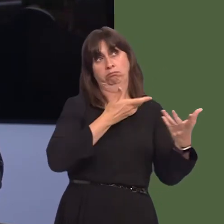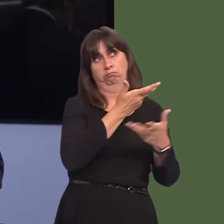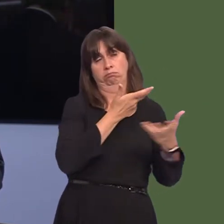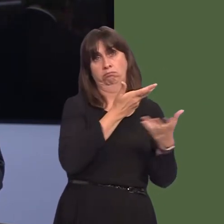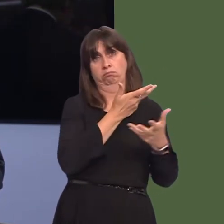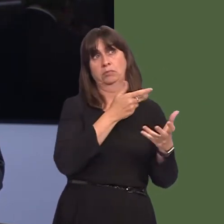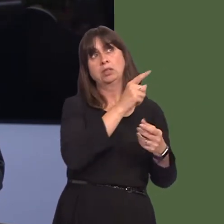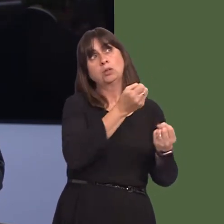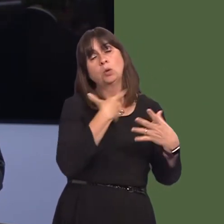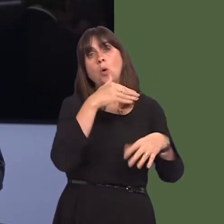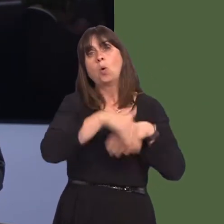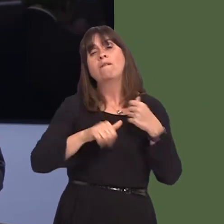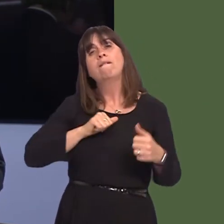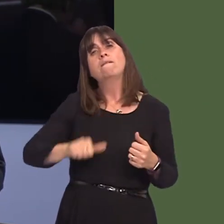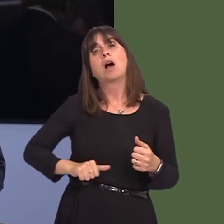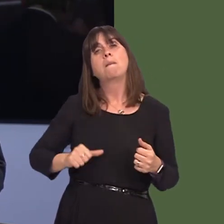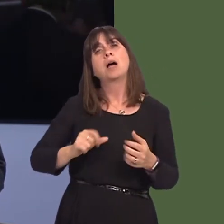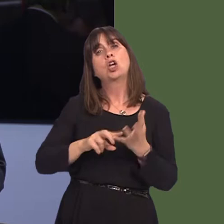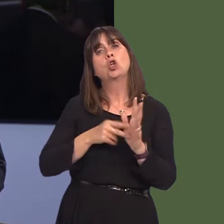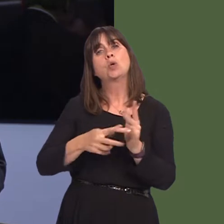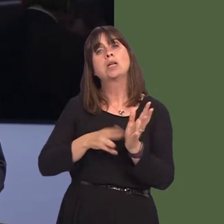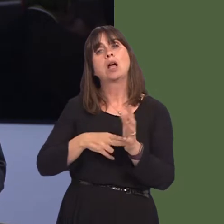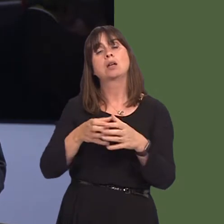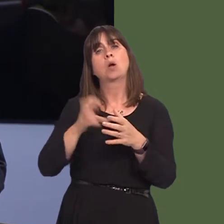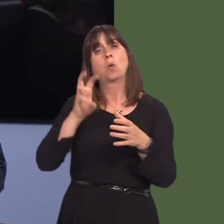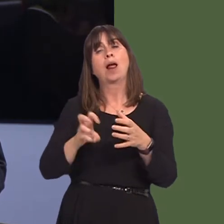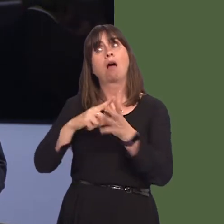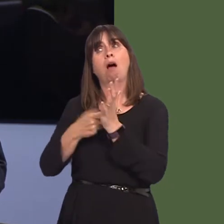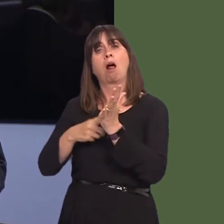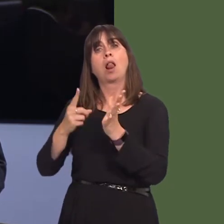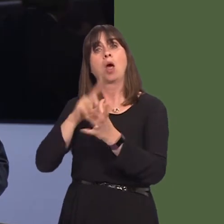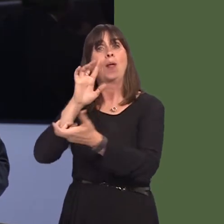Farmers' Union of Wales statement that Arla was set to retain the site while potential